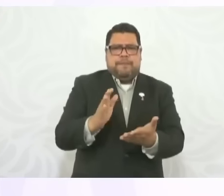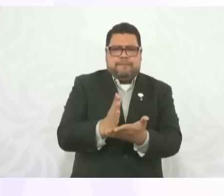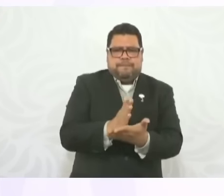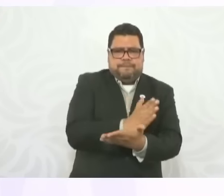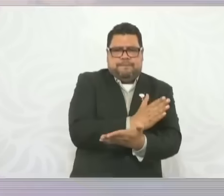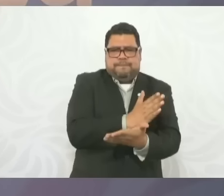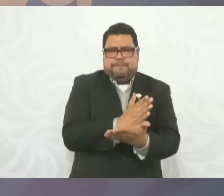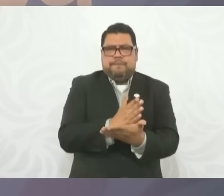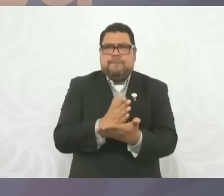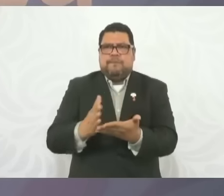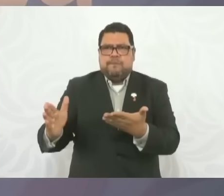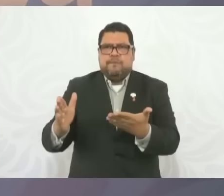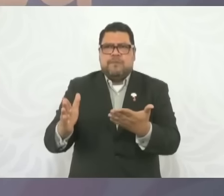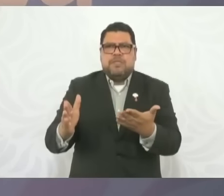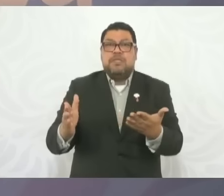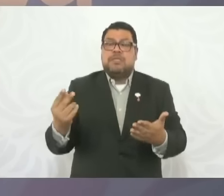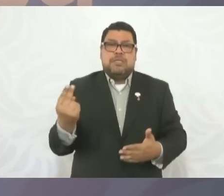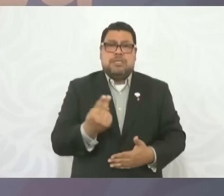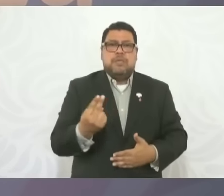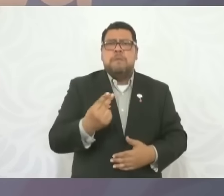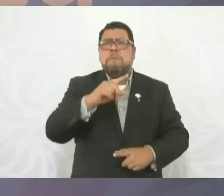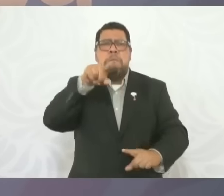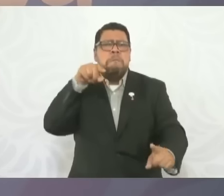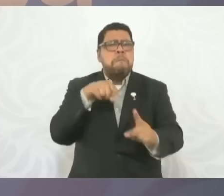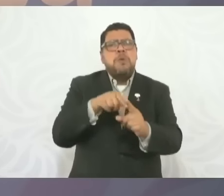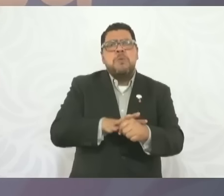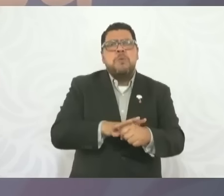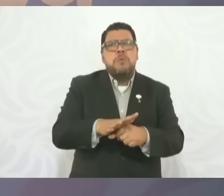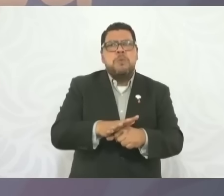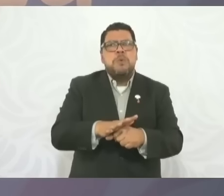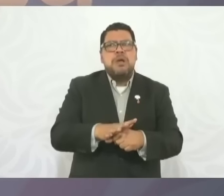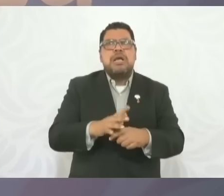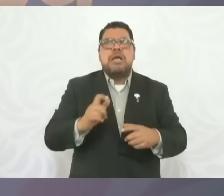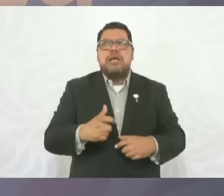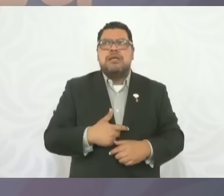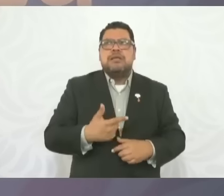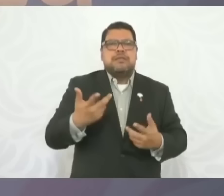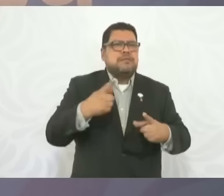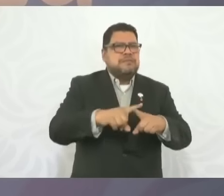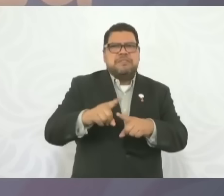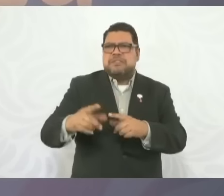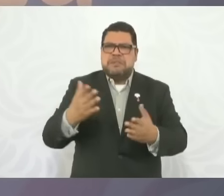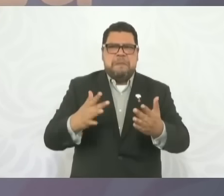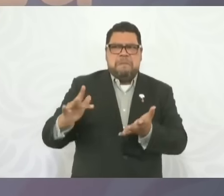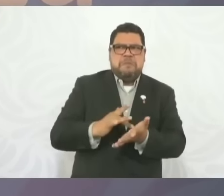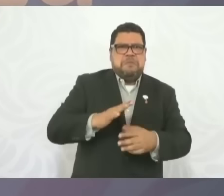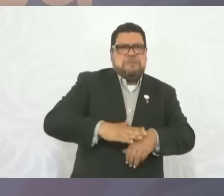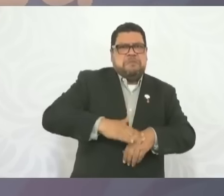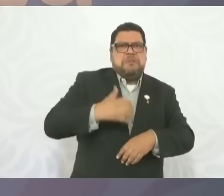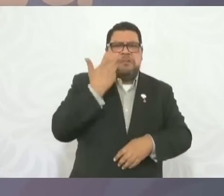empresa en subsidiarias con el objeto de facilitar la entrada de privados. Después privatizaron la